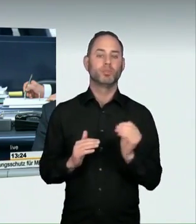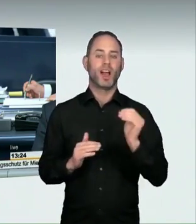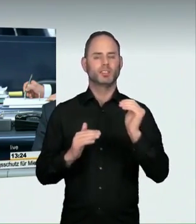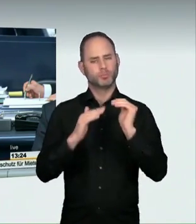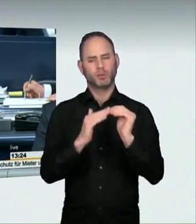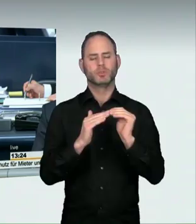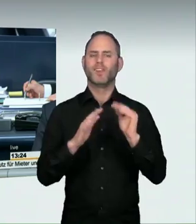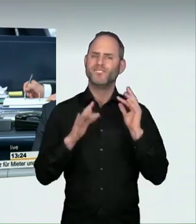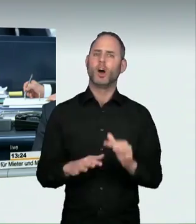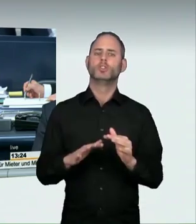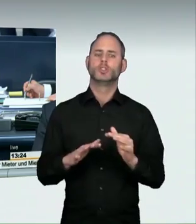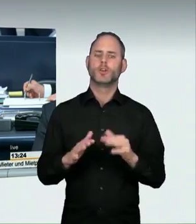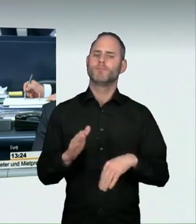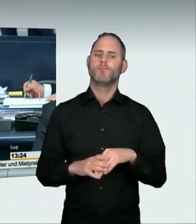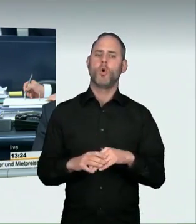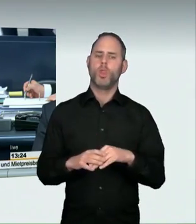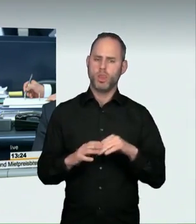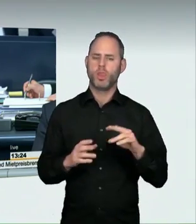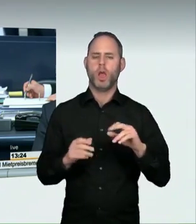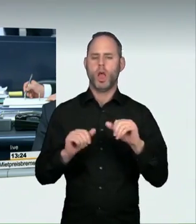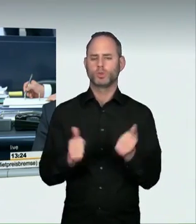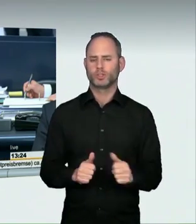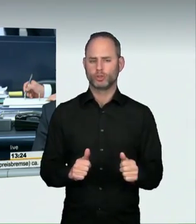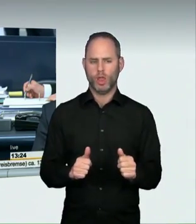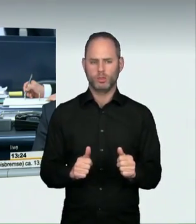in seiner Beschlussempfehlung auf Drucksache 18/10089,